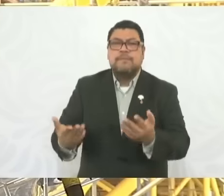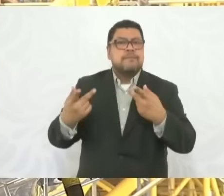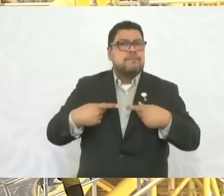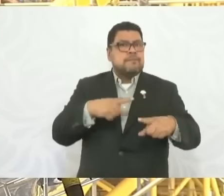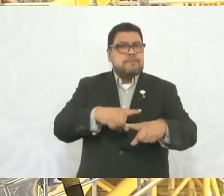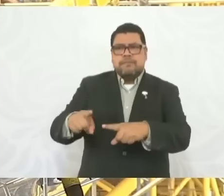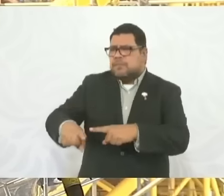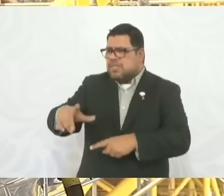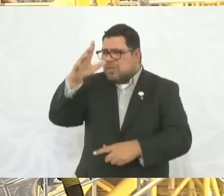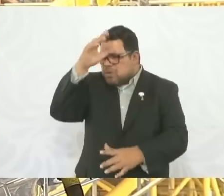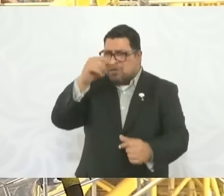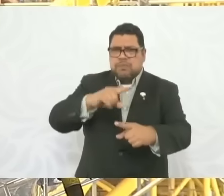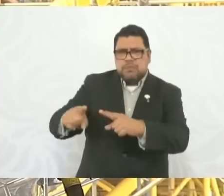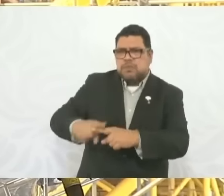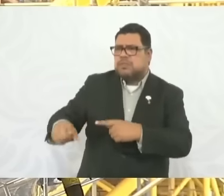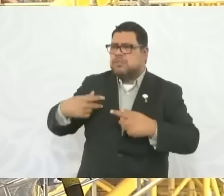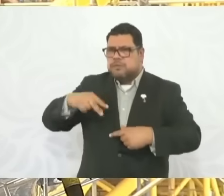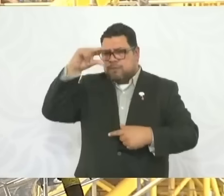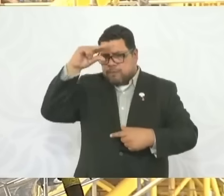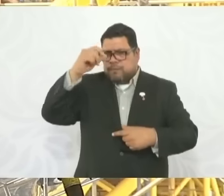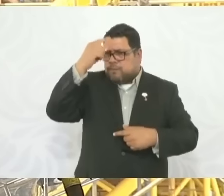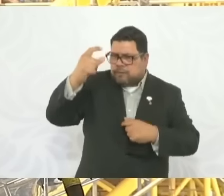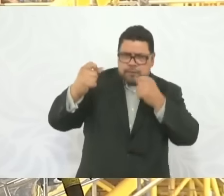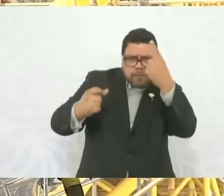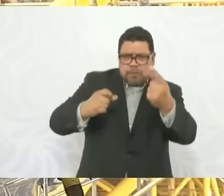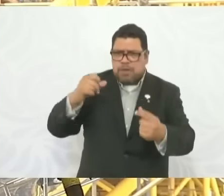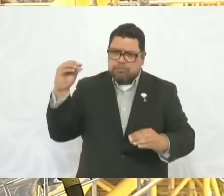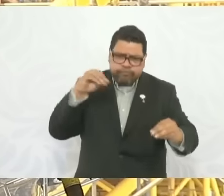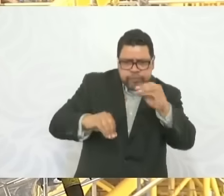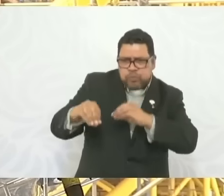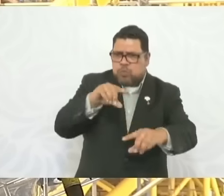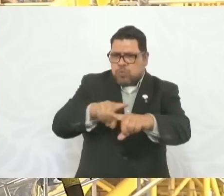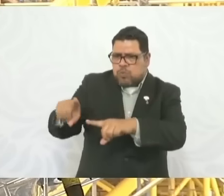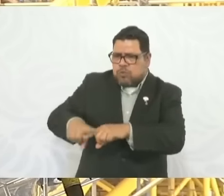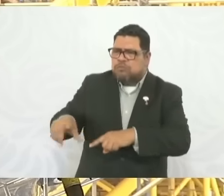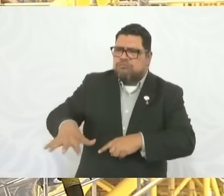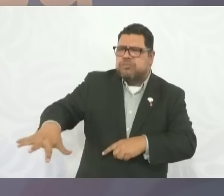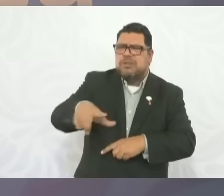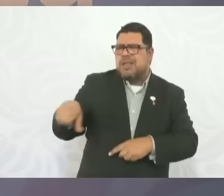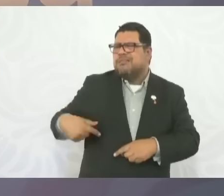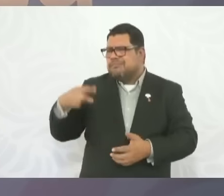creía en la inteligencia, la creatividad y la dignidad del pueblo de México. Y el pueblo